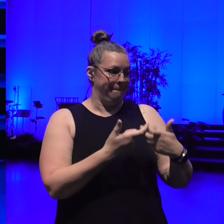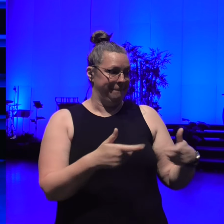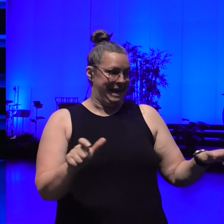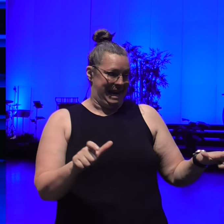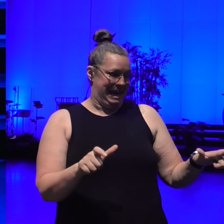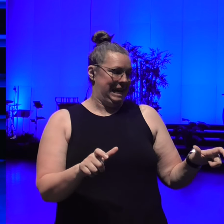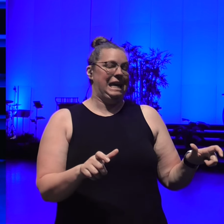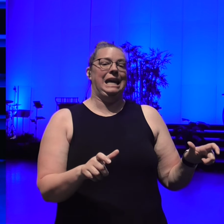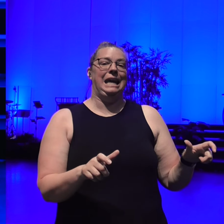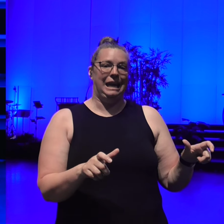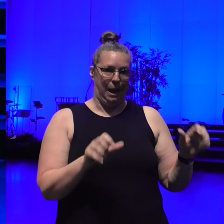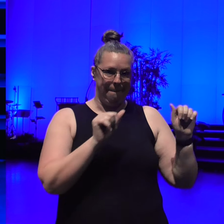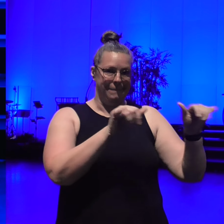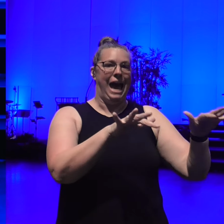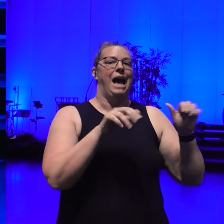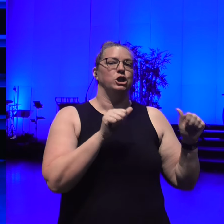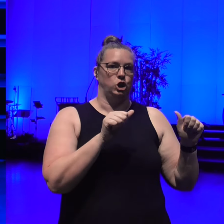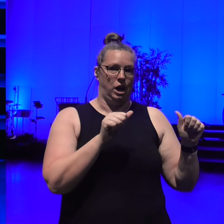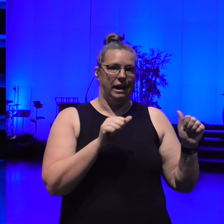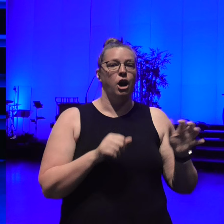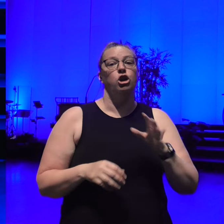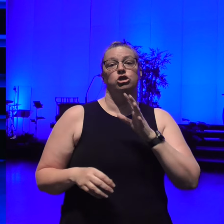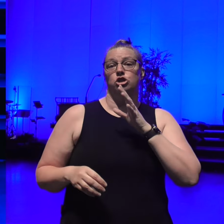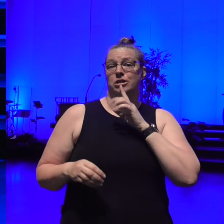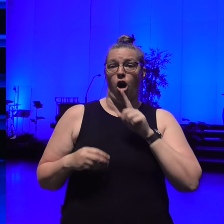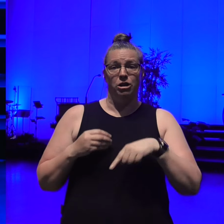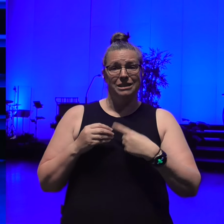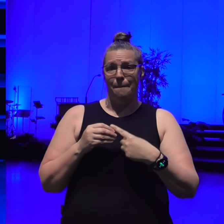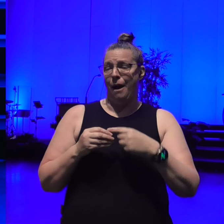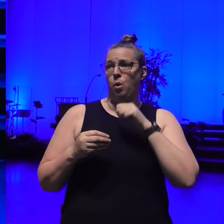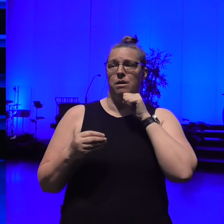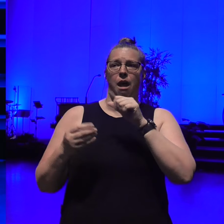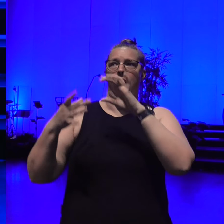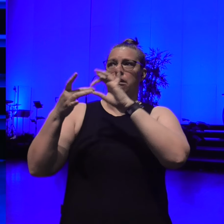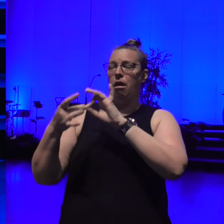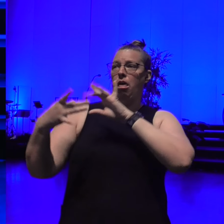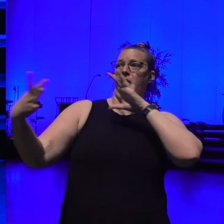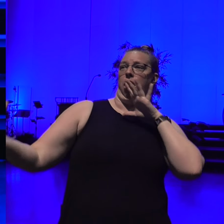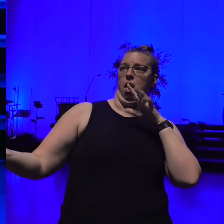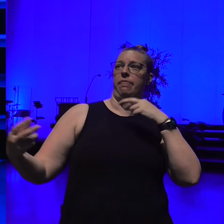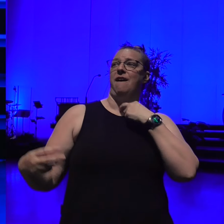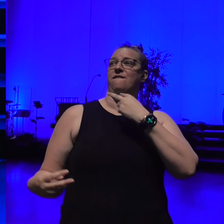donde habla de no disociar las muchas voces de nosotros mismos, sino reconocer de dónde